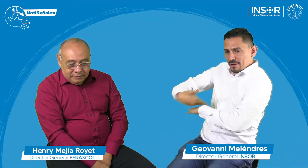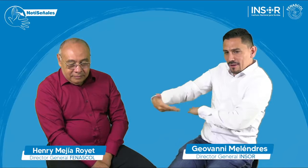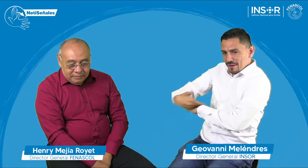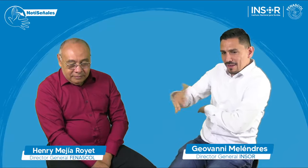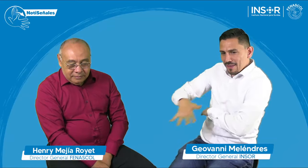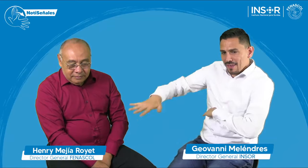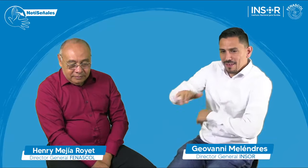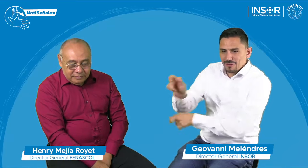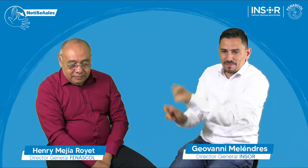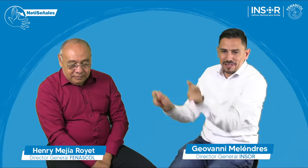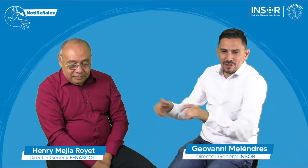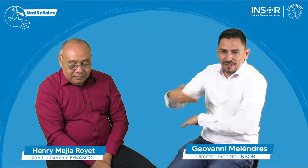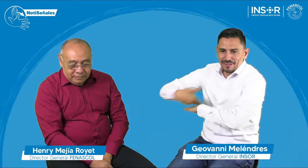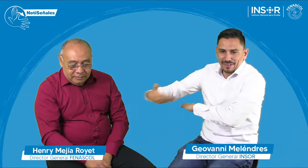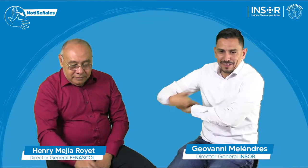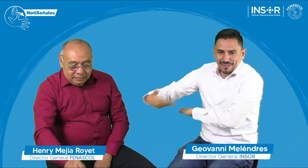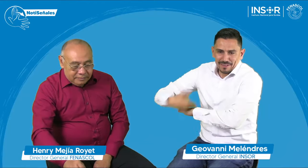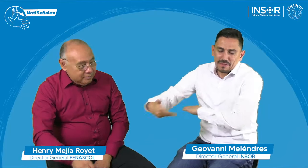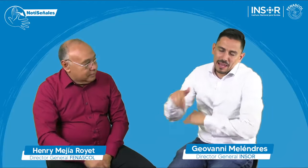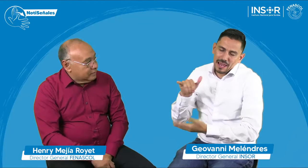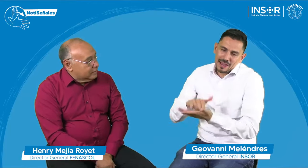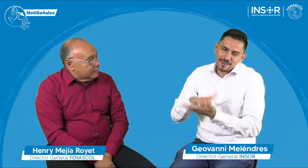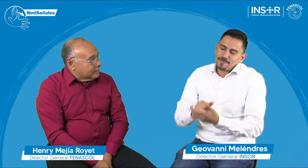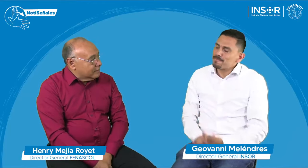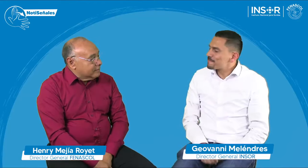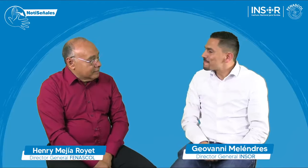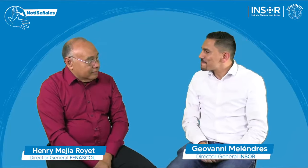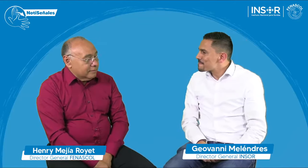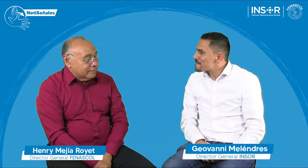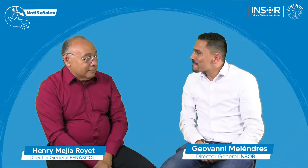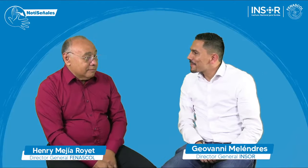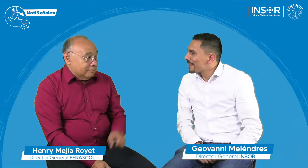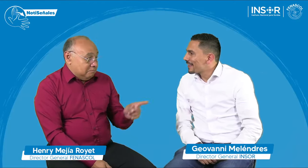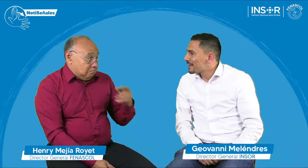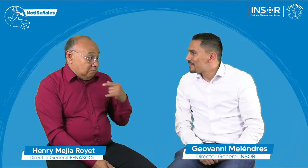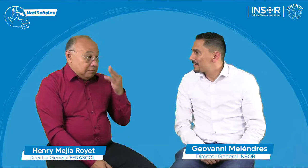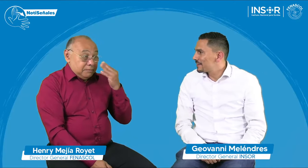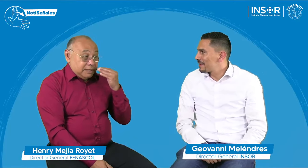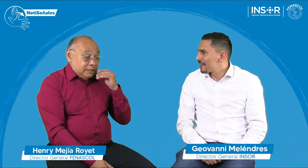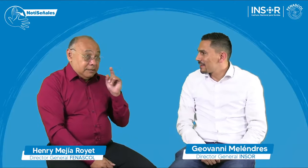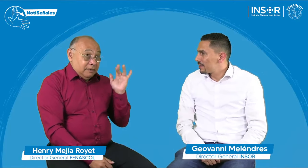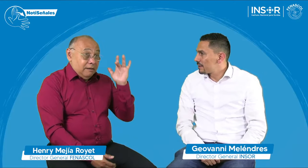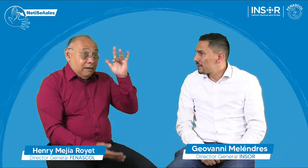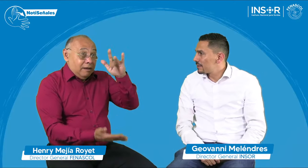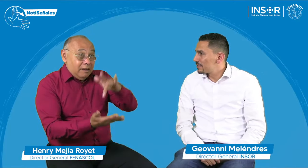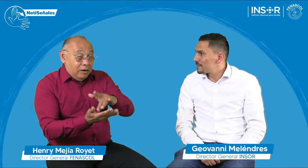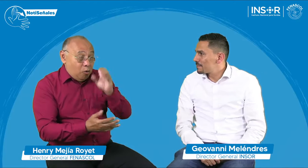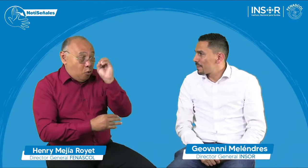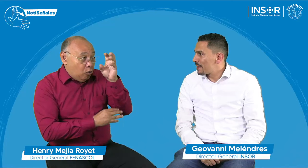verlo como se articula aquí como con el estado eh es lo que nos permite dar respuesta a las